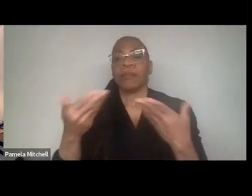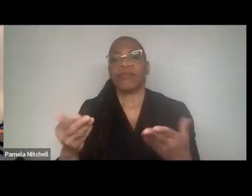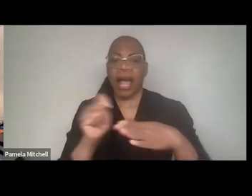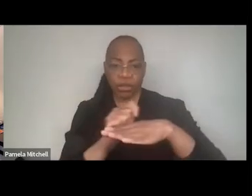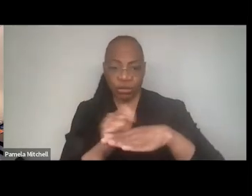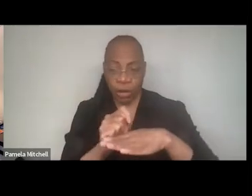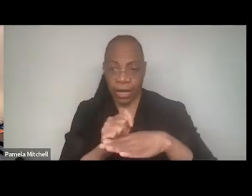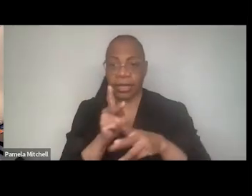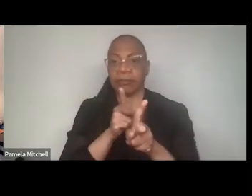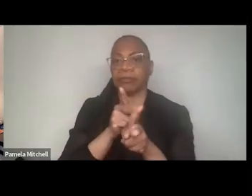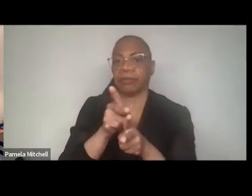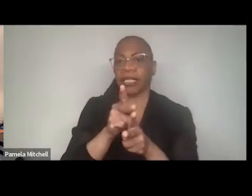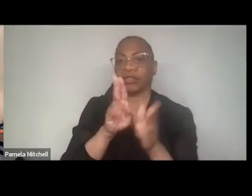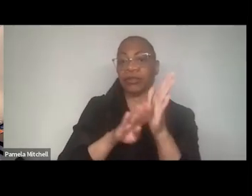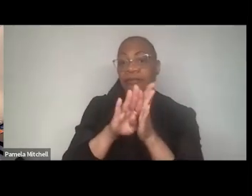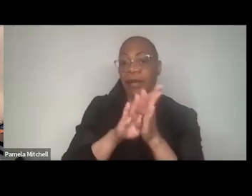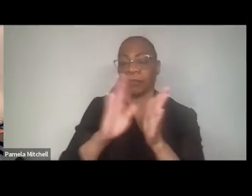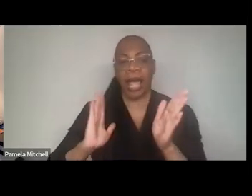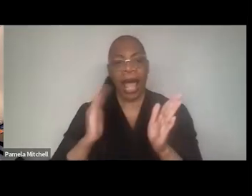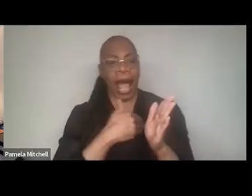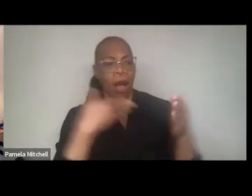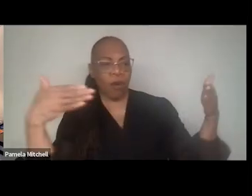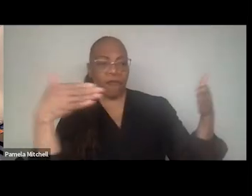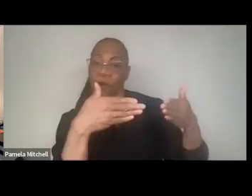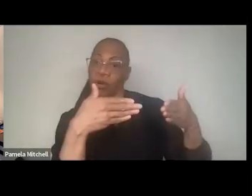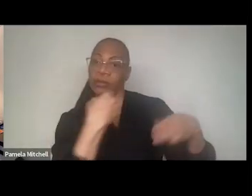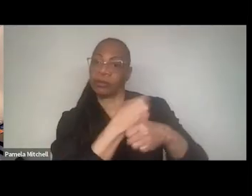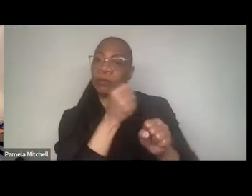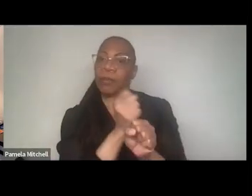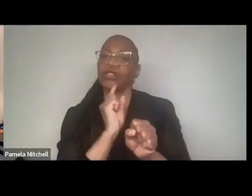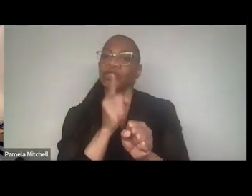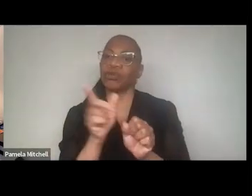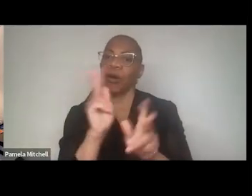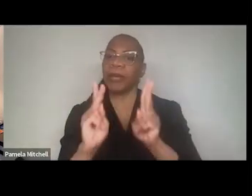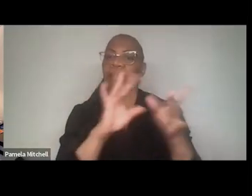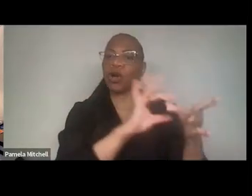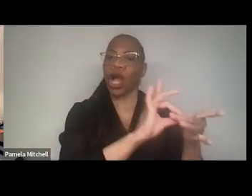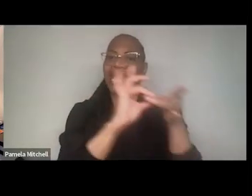Una gran parte de nuestro enfoque, es asegurar que las personas se conecten entre sí.